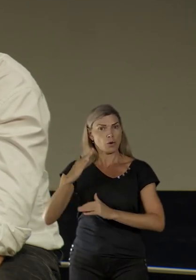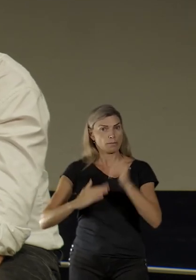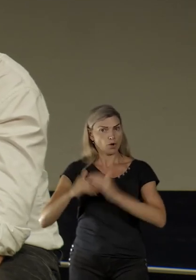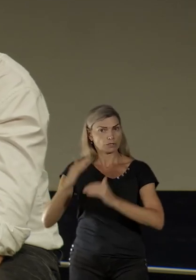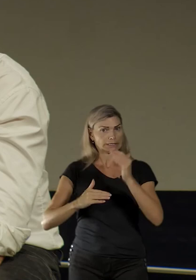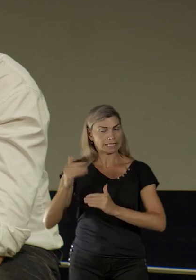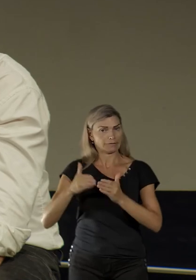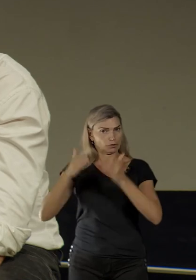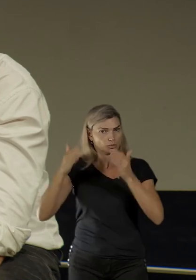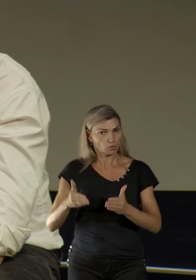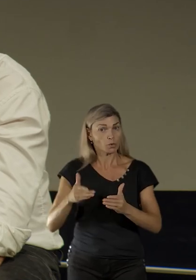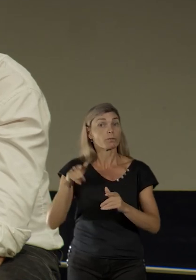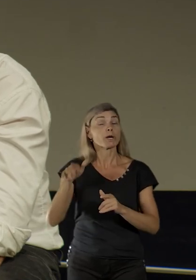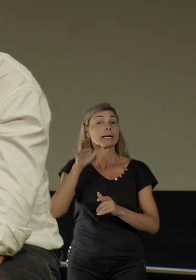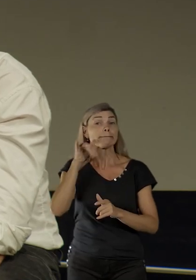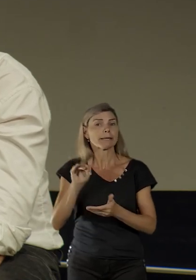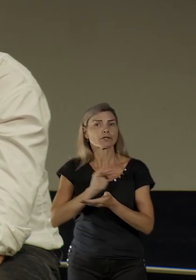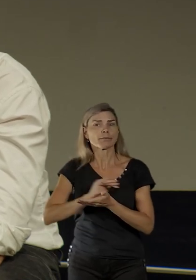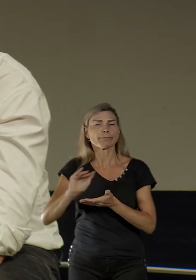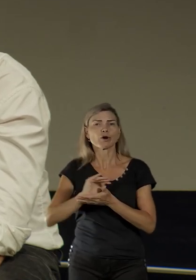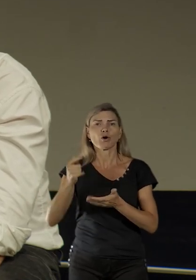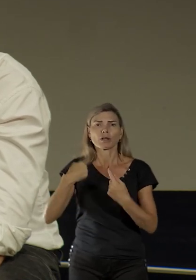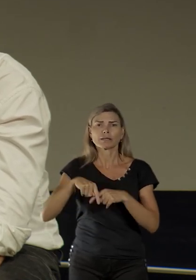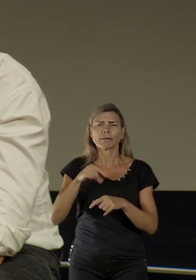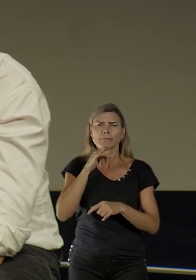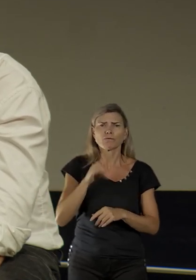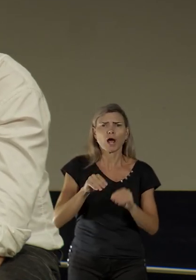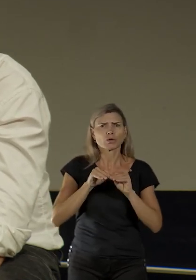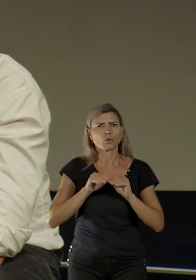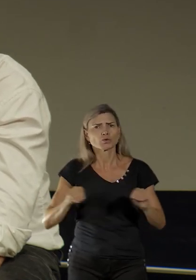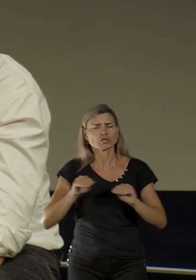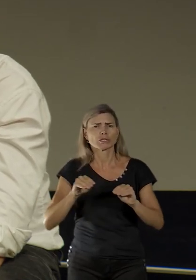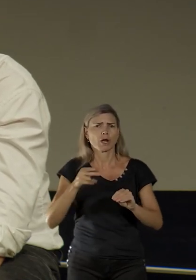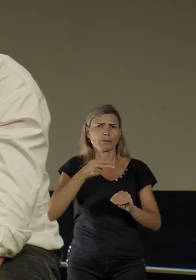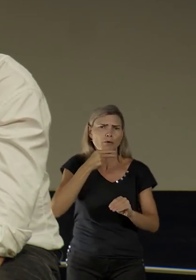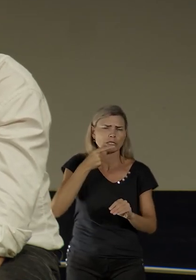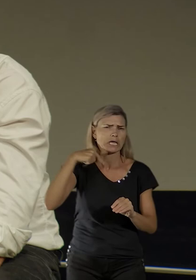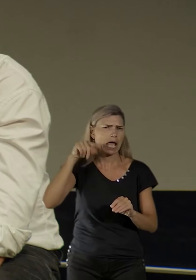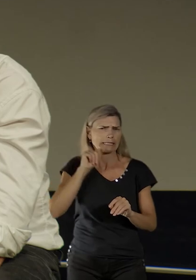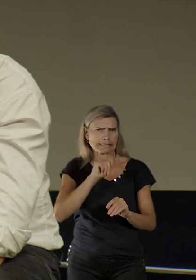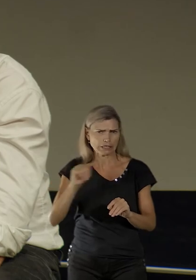Tak taky debatujeme o tom, že by třeba se pro tyto případy mohly upravit PSP.